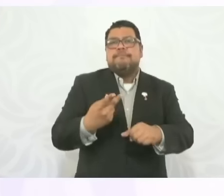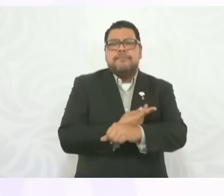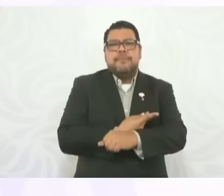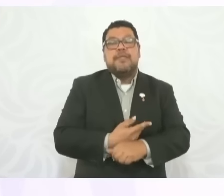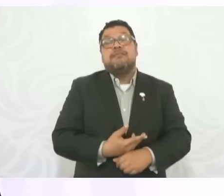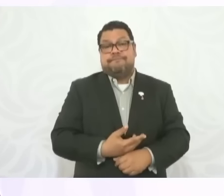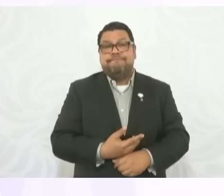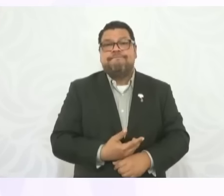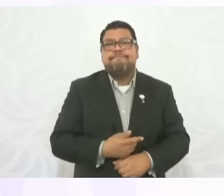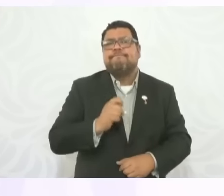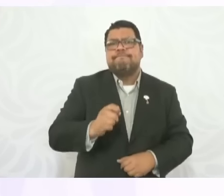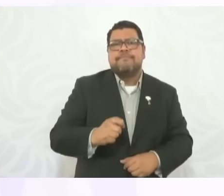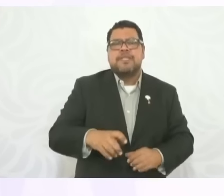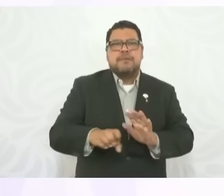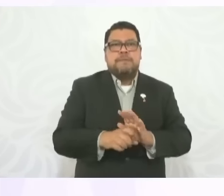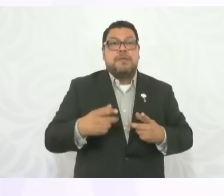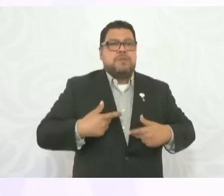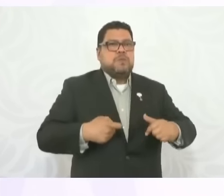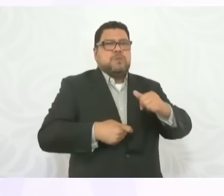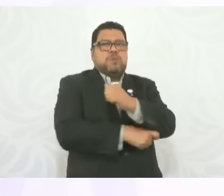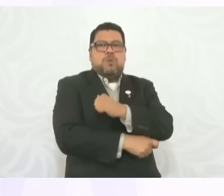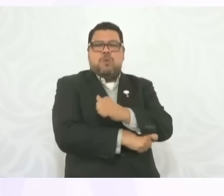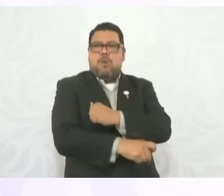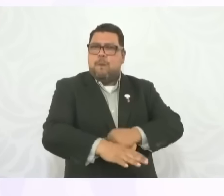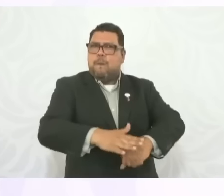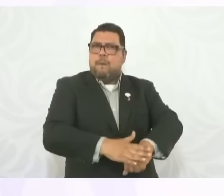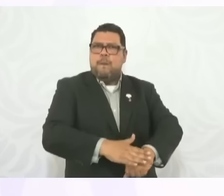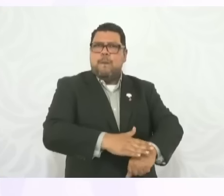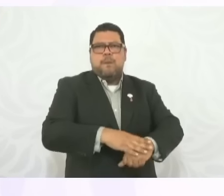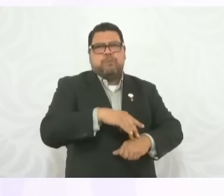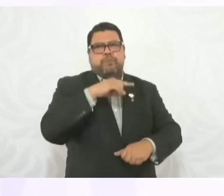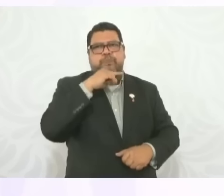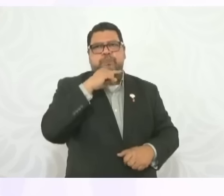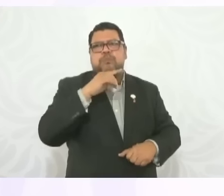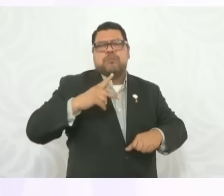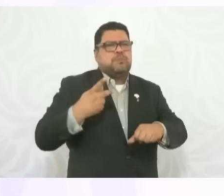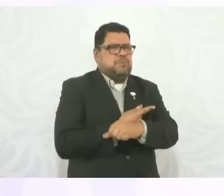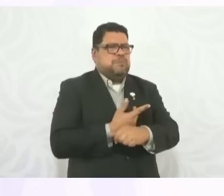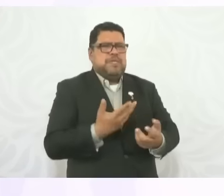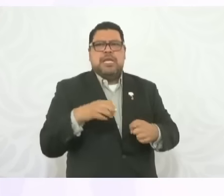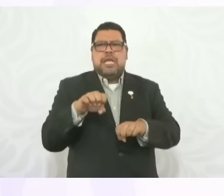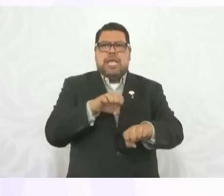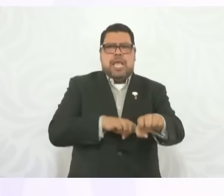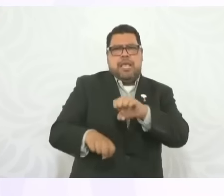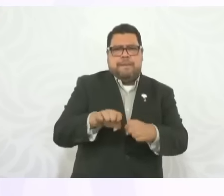poco, la corrupción fue mayor. Lo primero fue separar las empresas en subsidiarias. Separar la